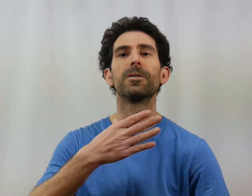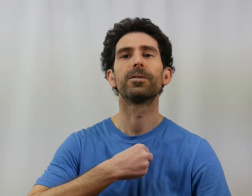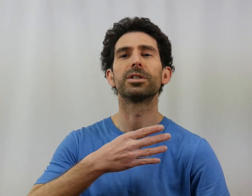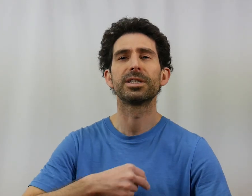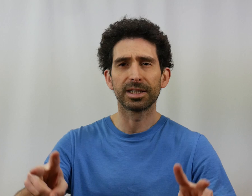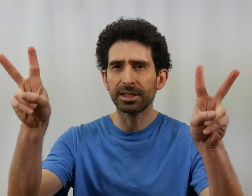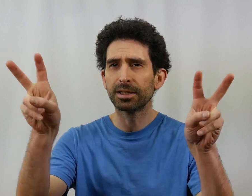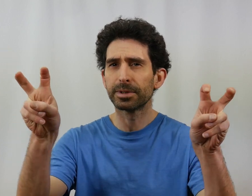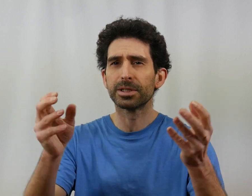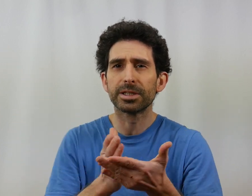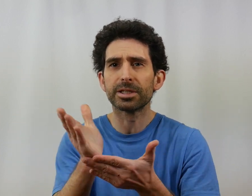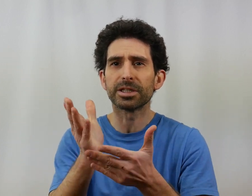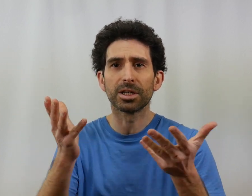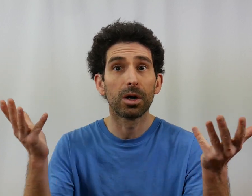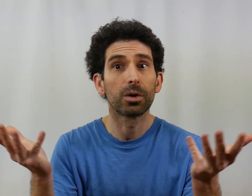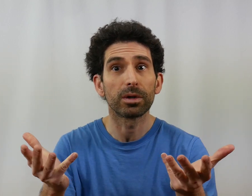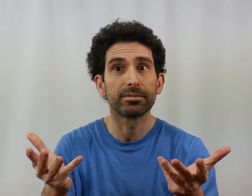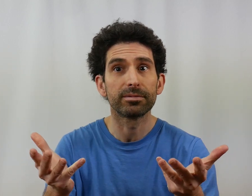Que veut dire cette expression ?